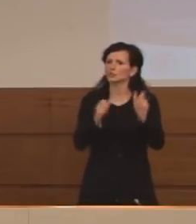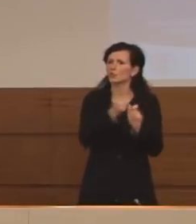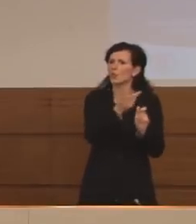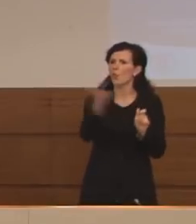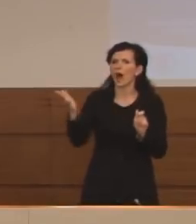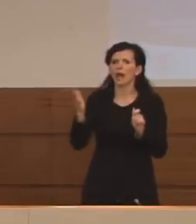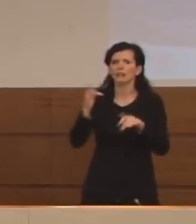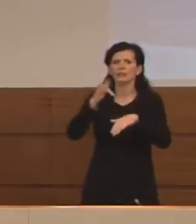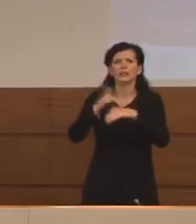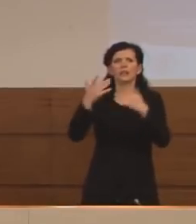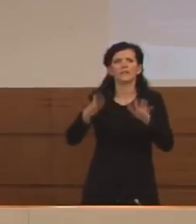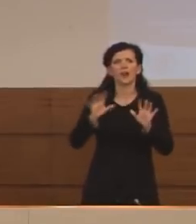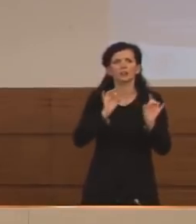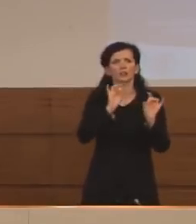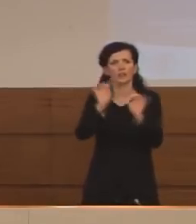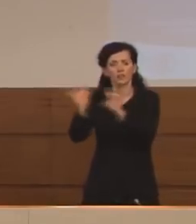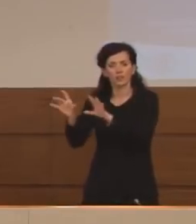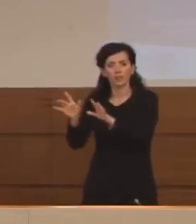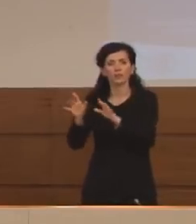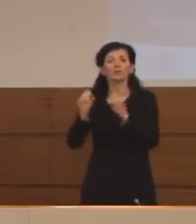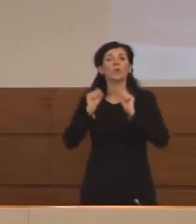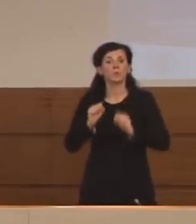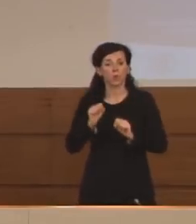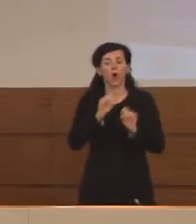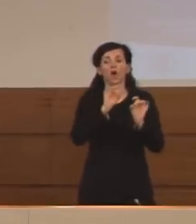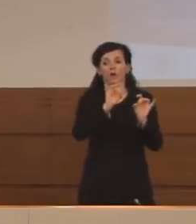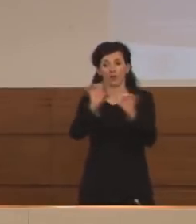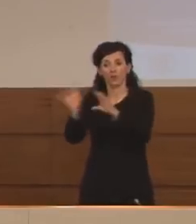Cioè si sono infettate in maniera sintomatica o asintomatica.